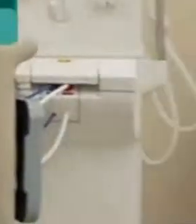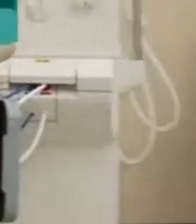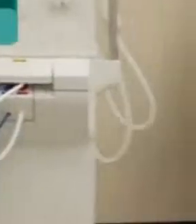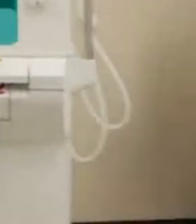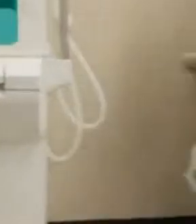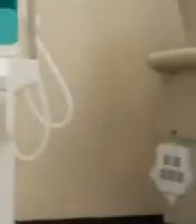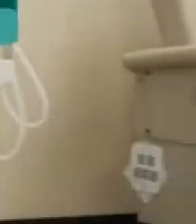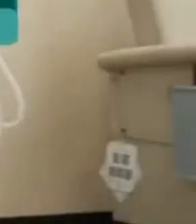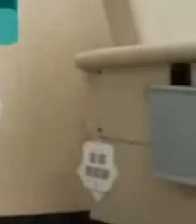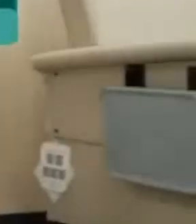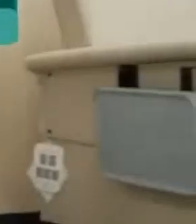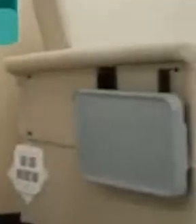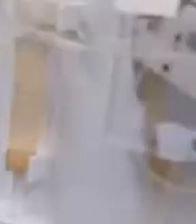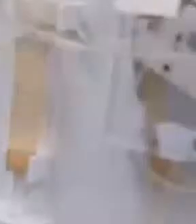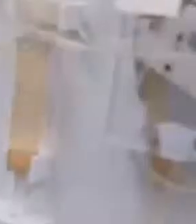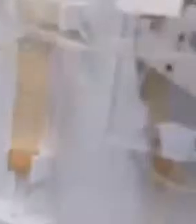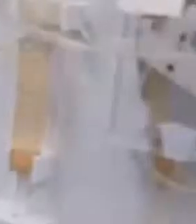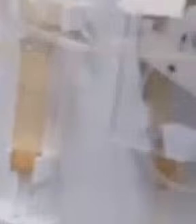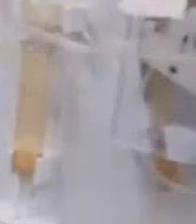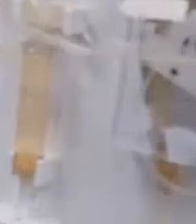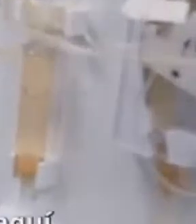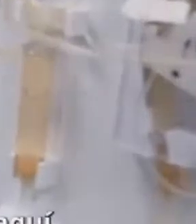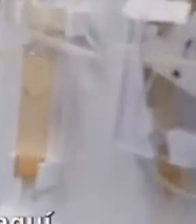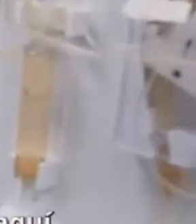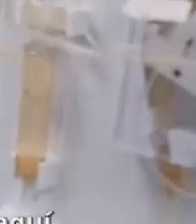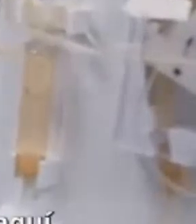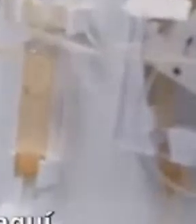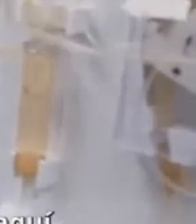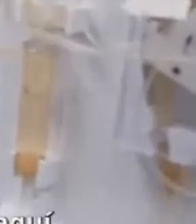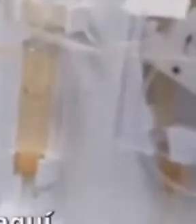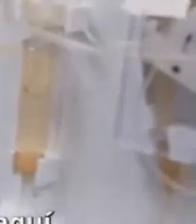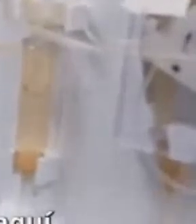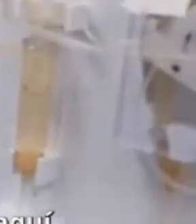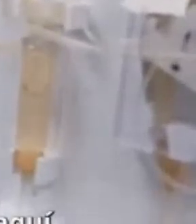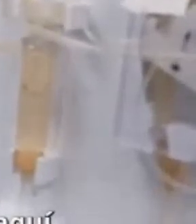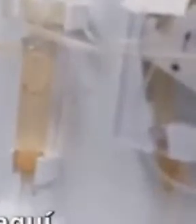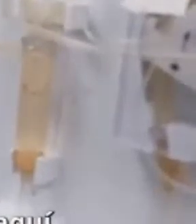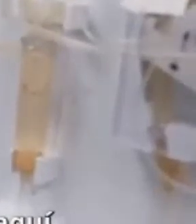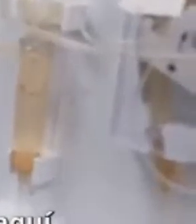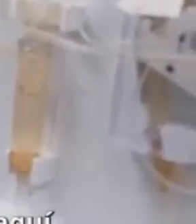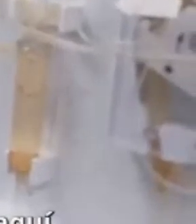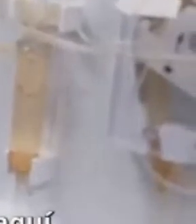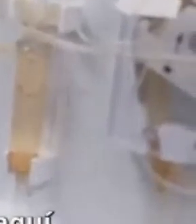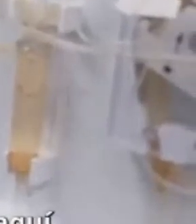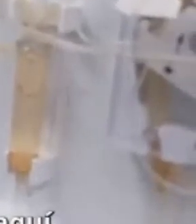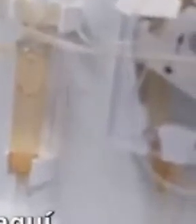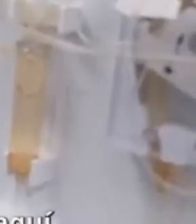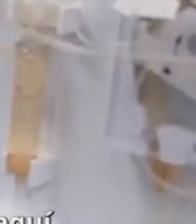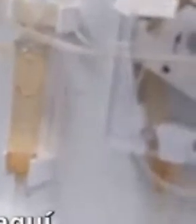sillones ambulatorios. Pues siento que está bien que la presidenta haya mandado estos recursos para